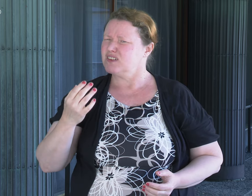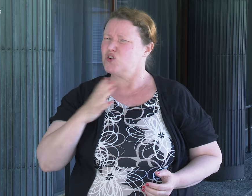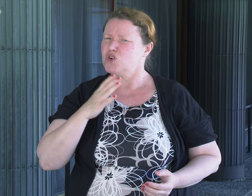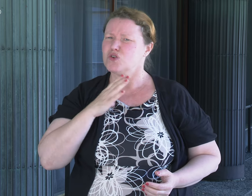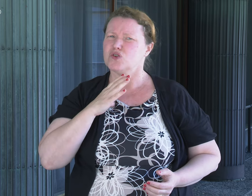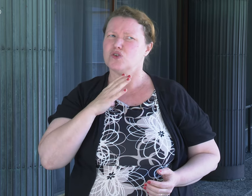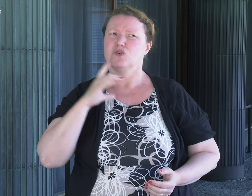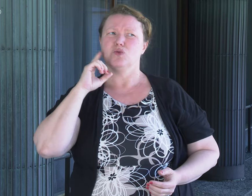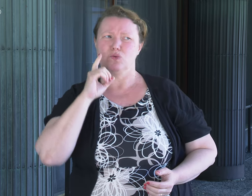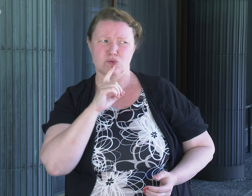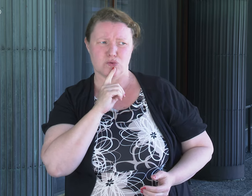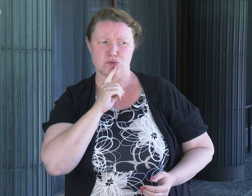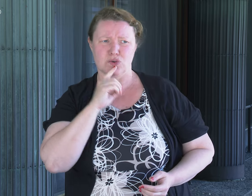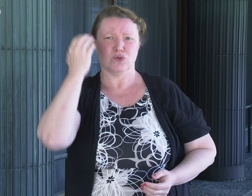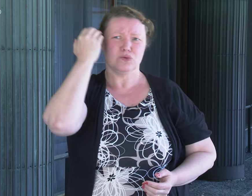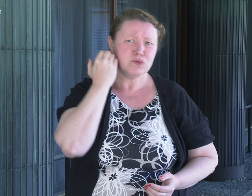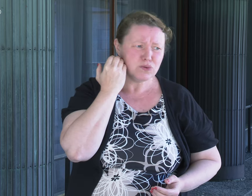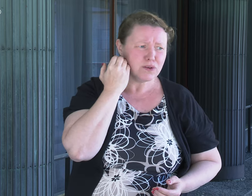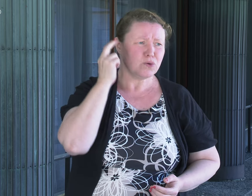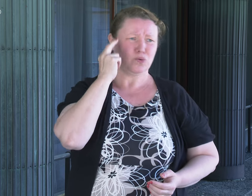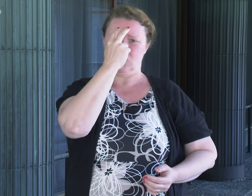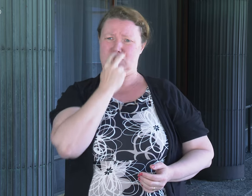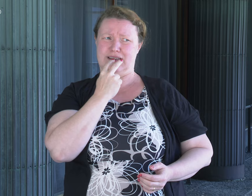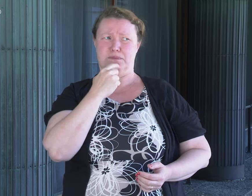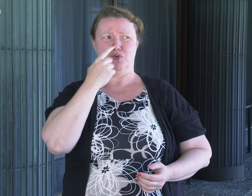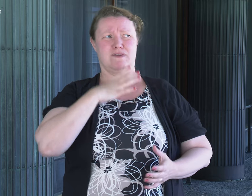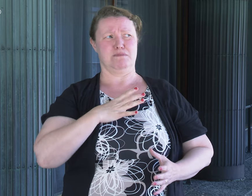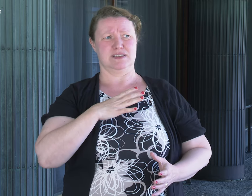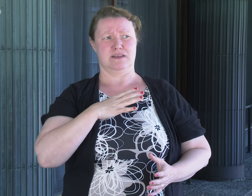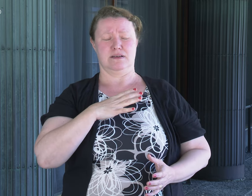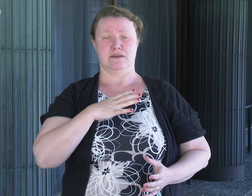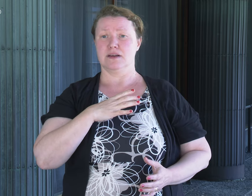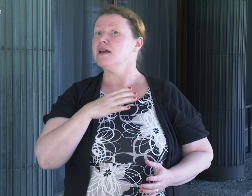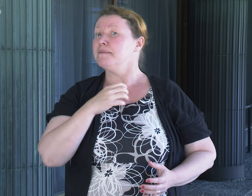Mutta tarvitsevatko kuurot, huonokuuloiset, kuurosokeat ja puhevammaiset -